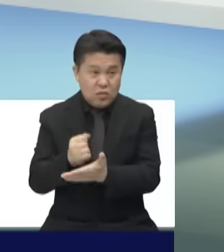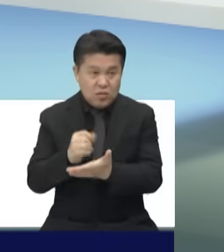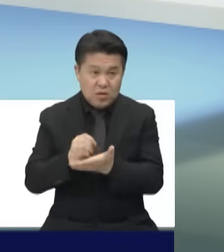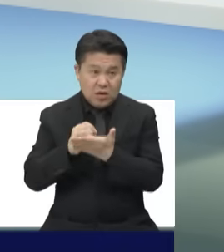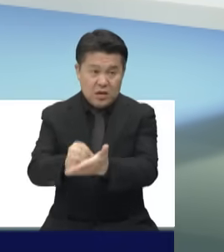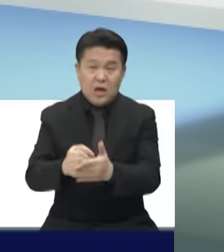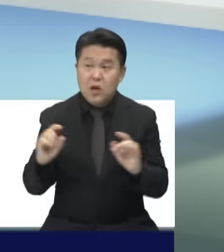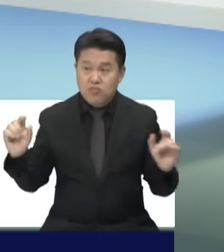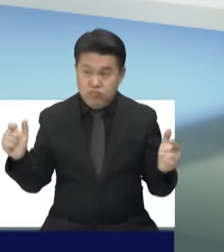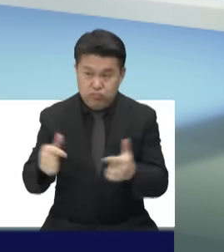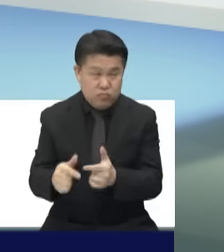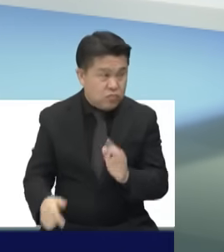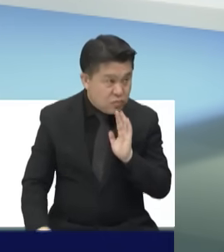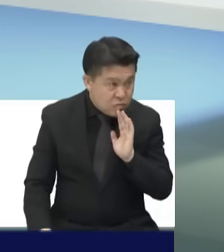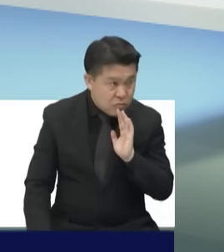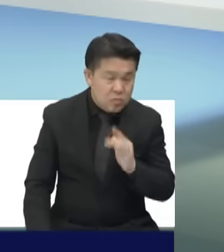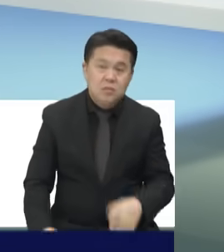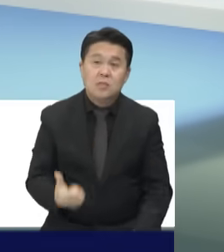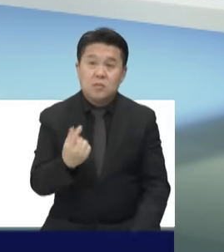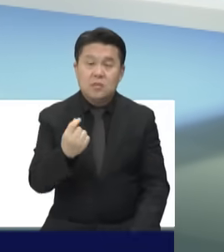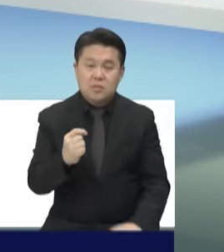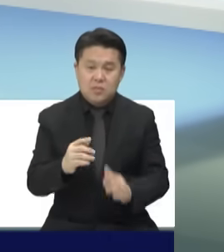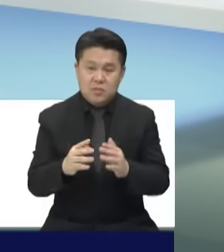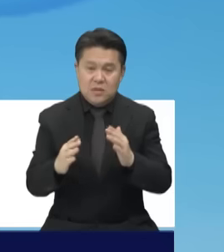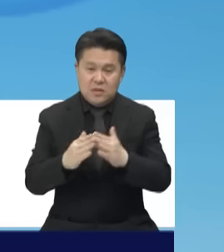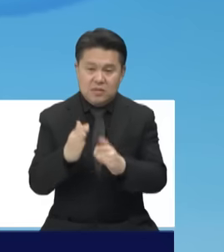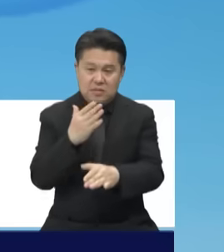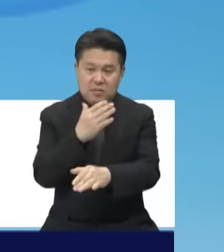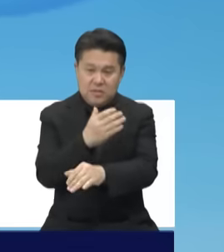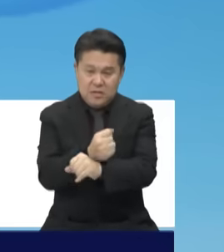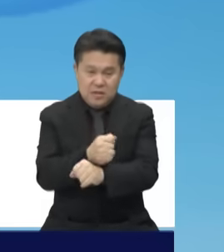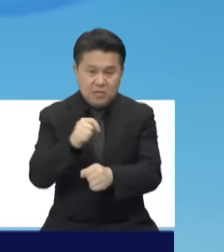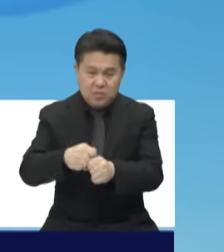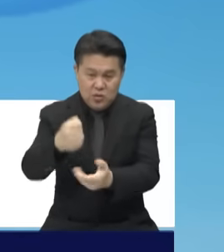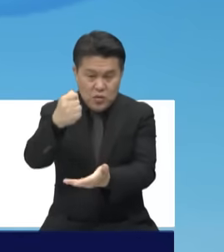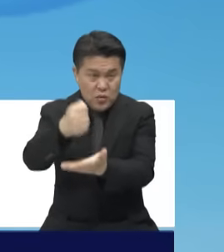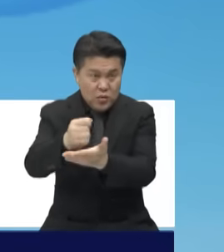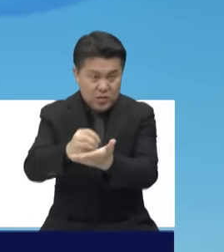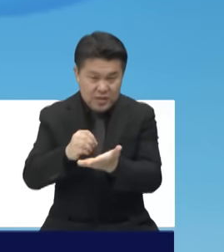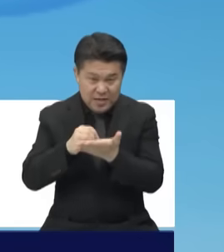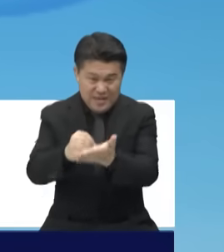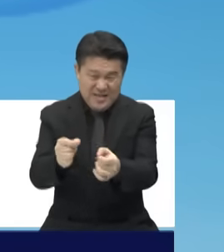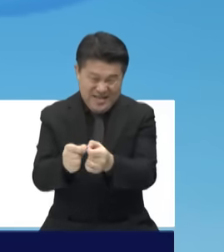맞습니다. 청약통장을 우리가 가입을 하고 연수를 길게 하고 액수를 채우는 것이 빨리